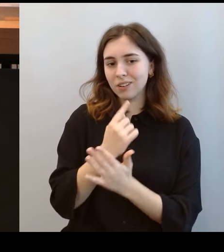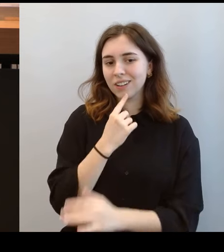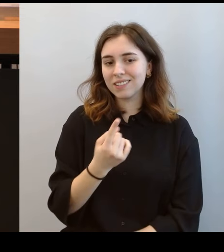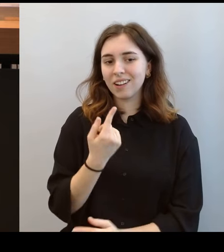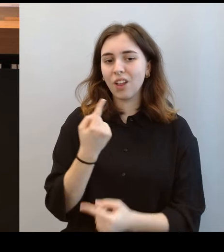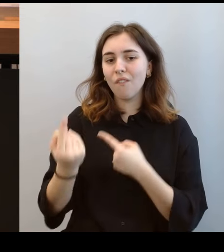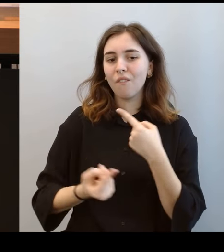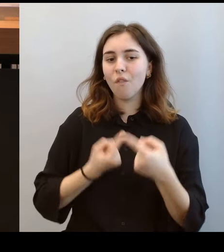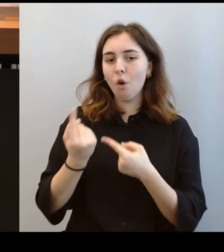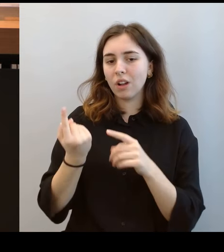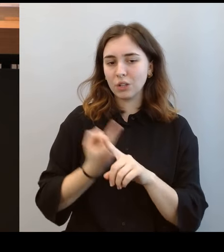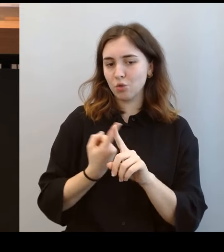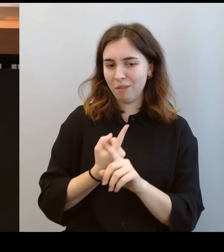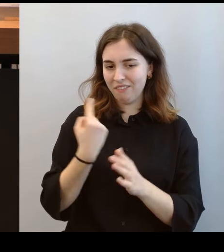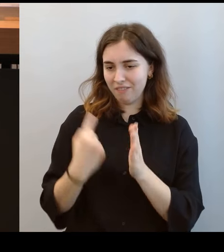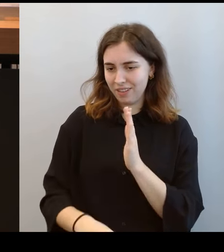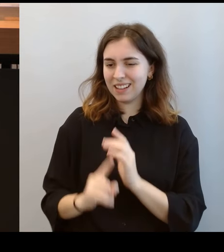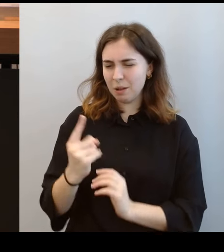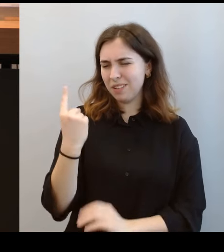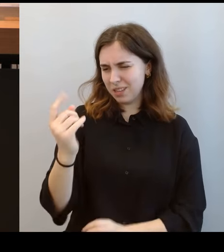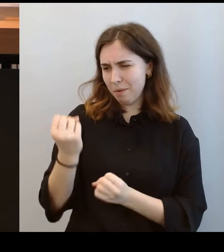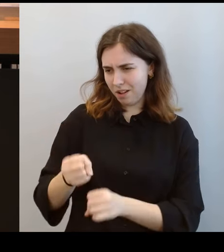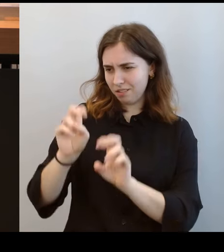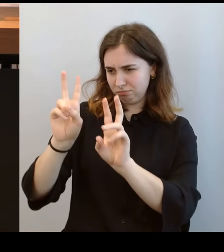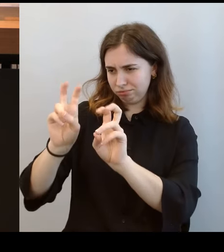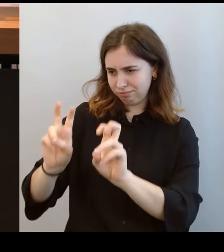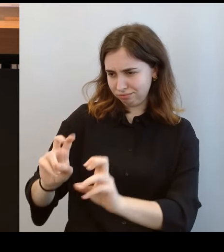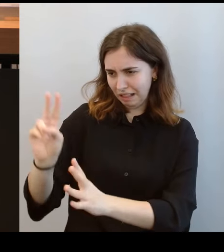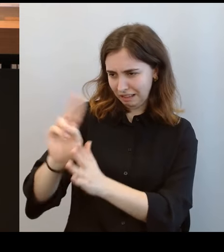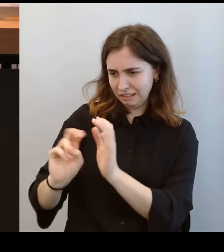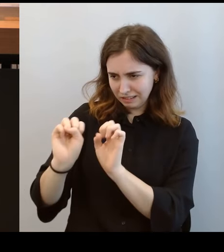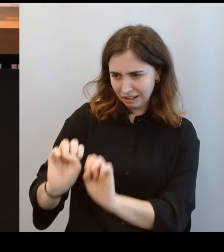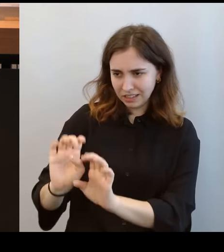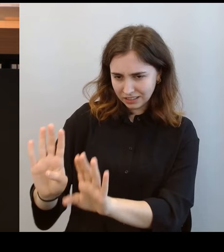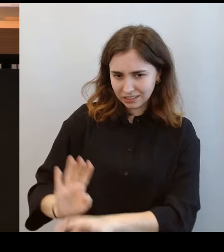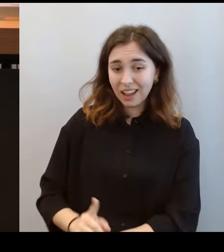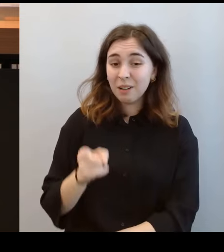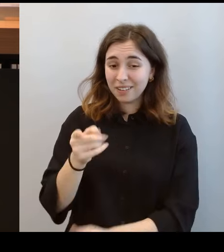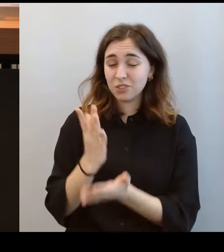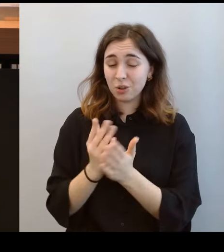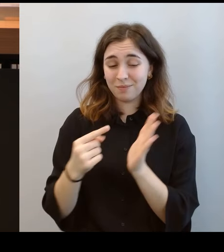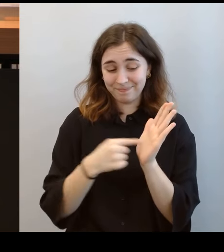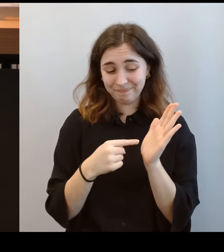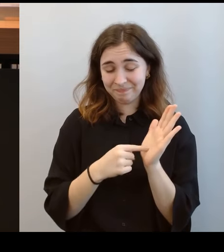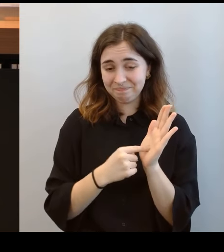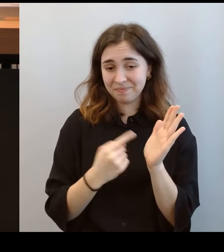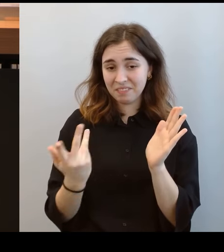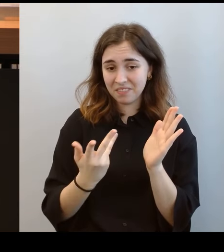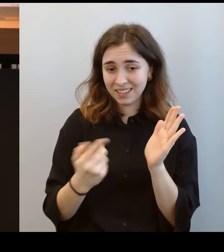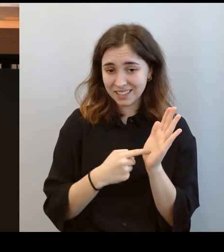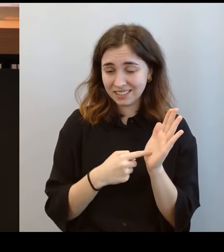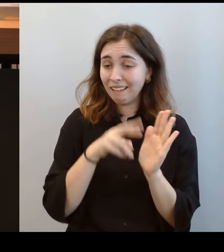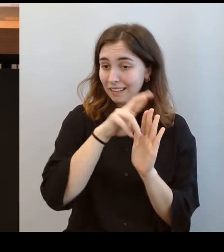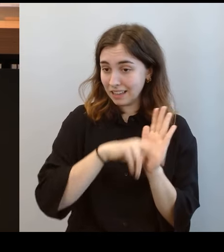auch recherchieren und lesen. Da steht ganz klar die Regelung, dass das Oberverwaltungsgericht Berlin